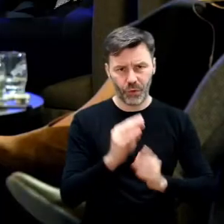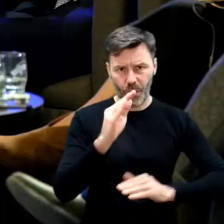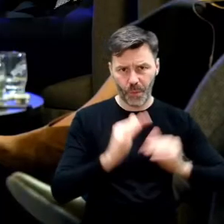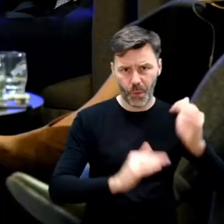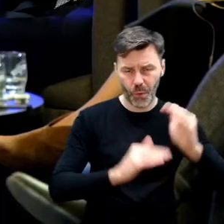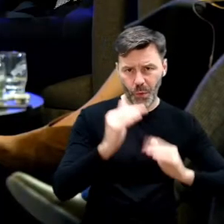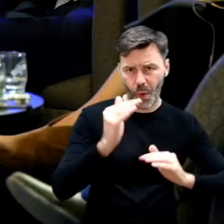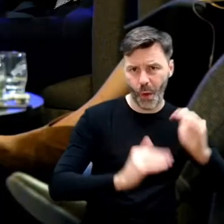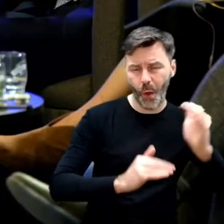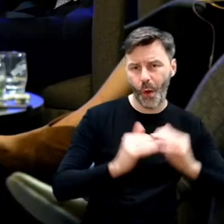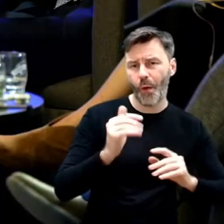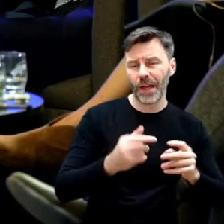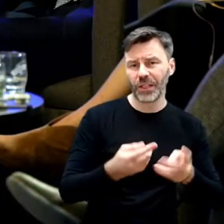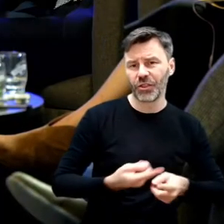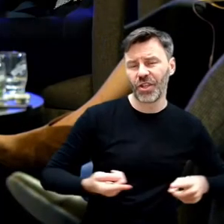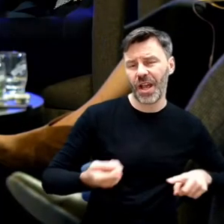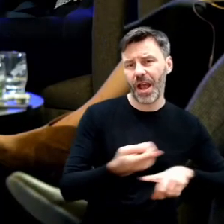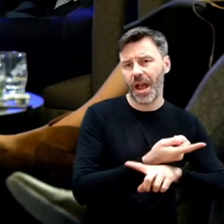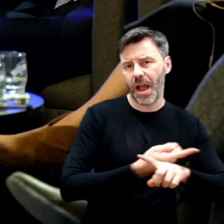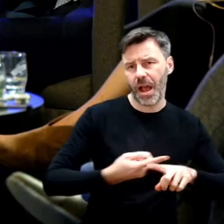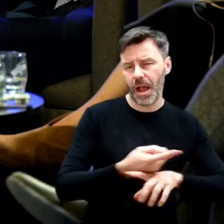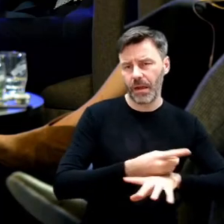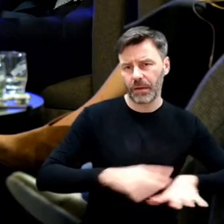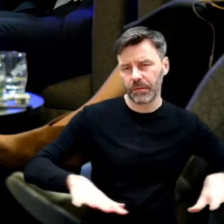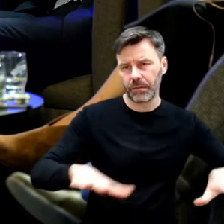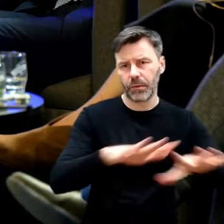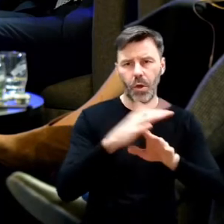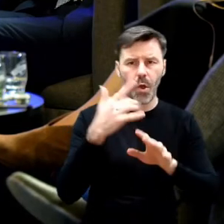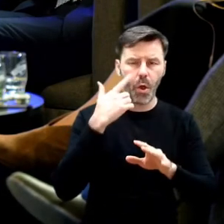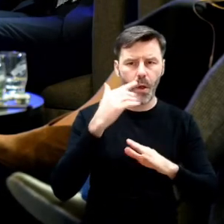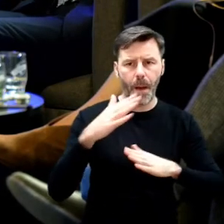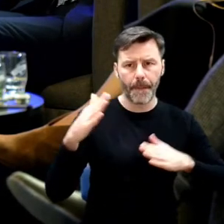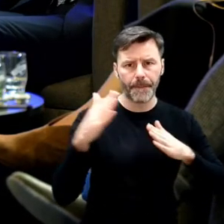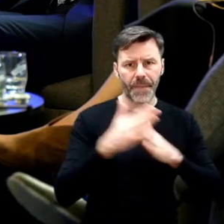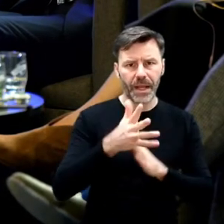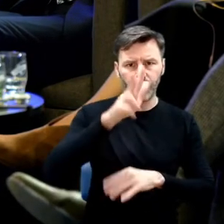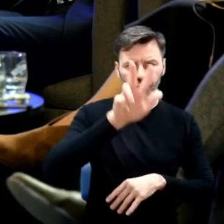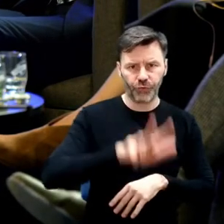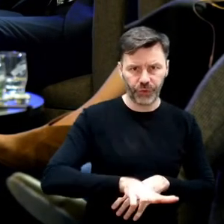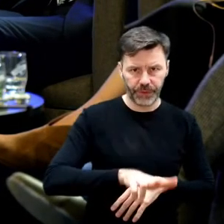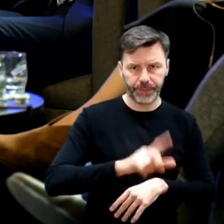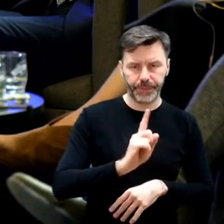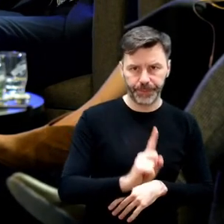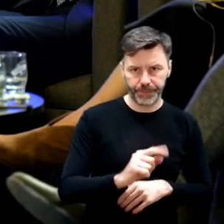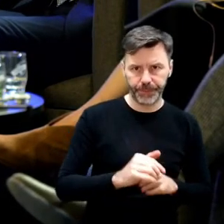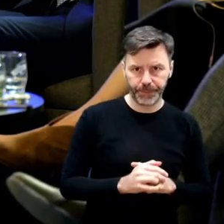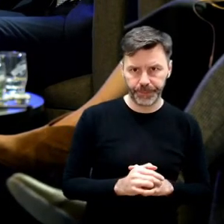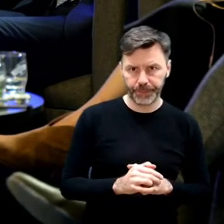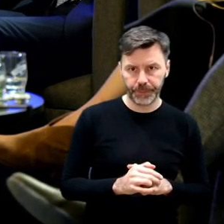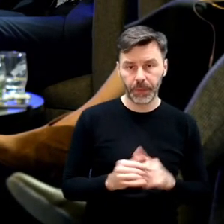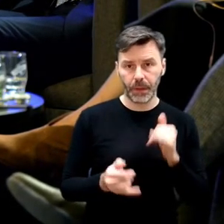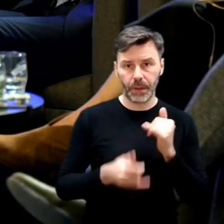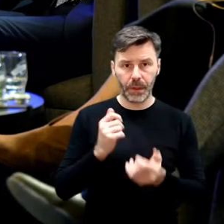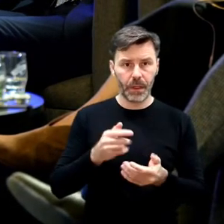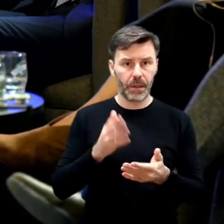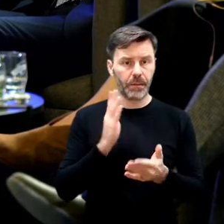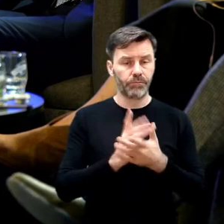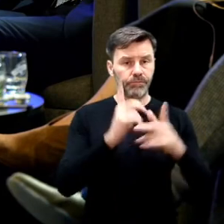działki, to mamy tutaj do czynienia z okresem maks. 3 miesięcy. Czyli od momentu wbicia łopaty do momentu wprowadzenia